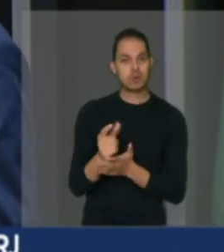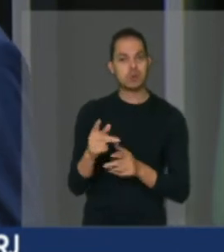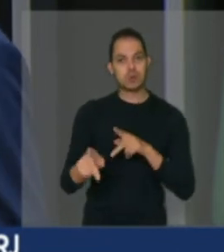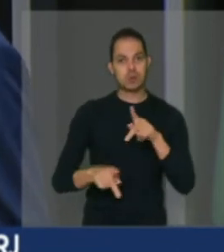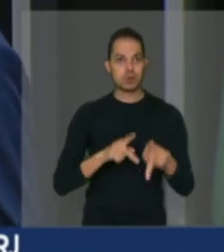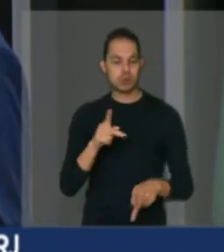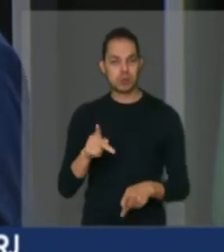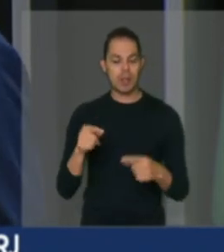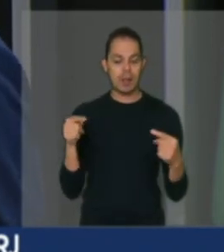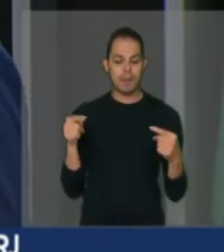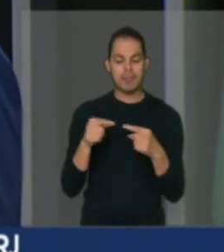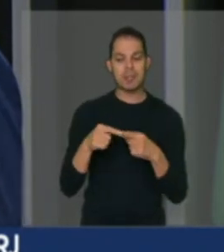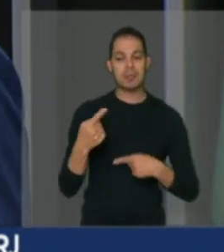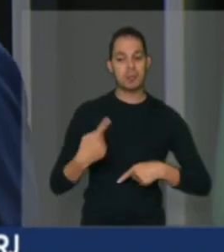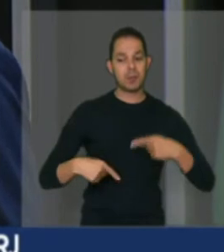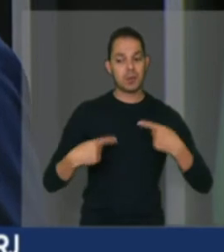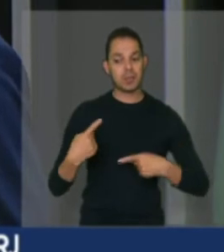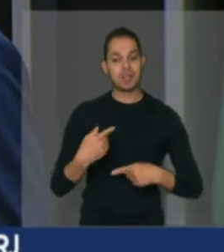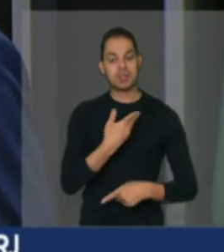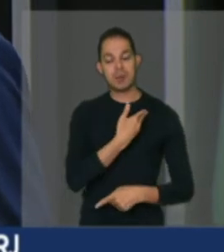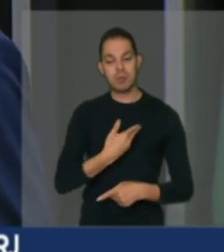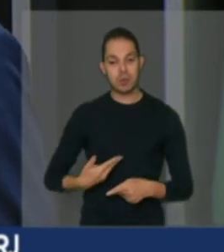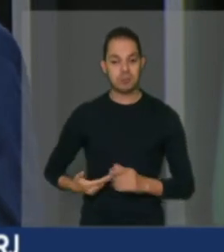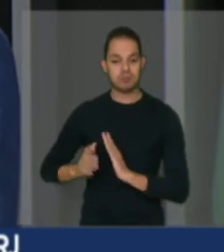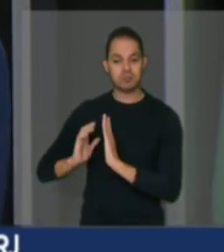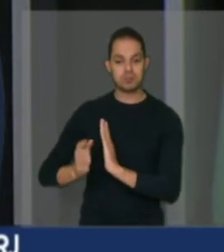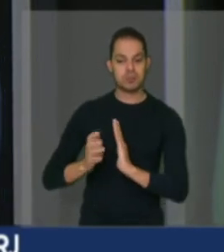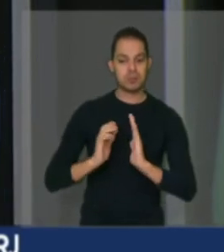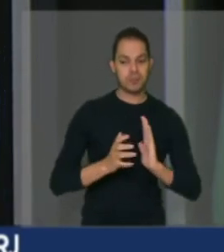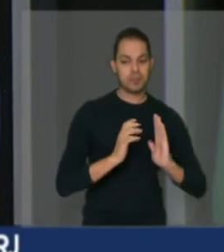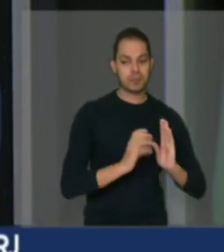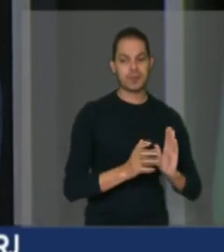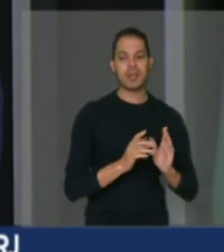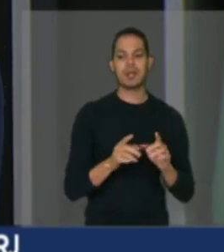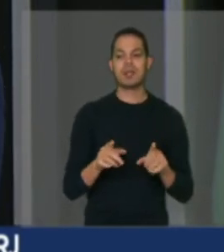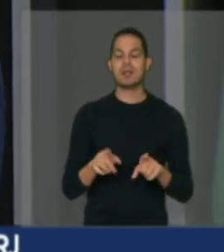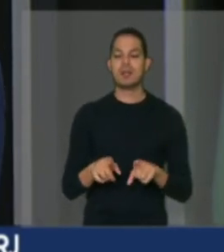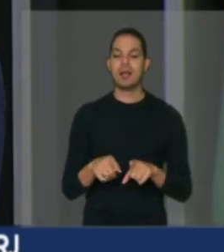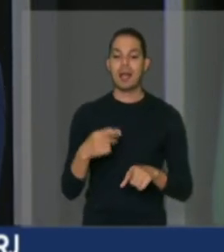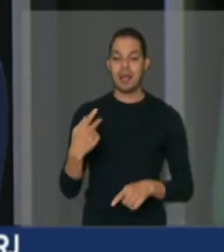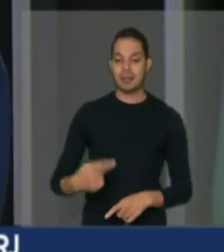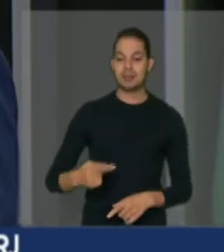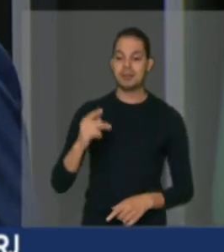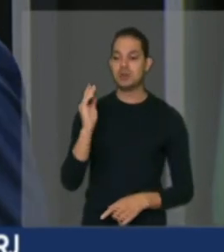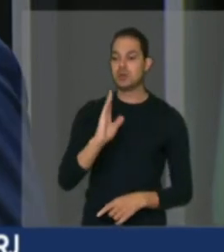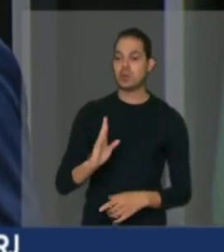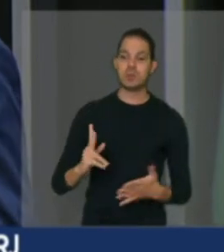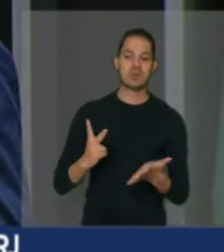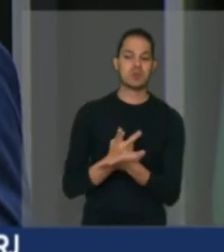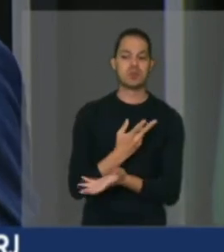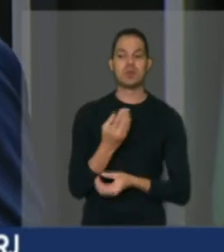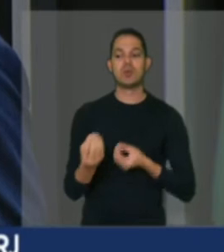USO DO RECURSO PÚBLICO NA APLICAÇÃO DE POLÍTICA PÚ BLICA, A POLÍTICA PÚBLICA PARTIDÁRIA NESSE PAÍS QUE É FEITA COM RECURSO PÚBLICO E COM INICIAÇÃO PRIVADA. OS